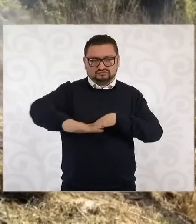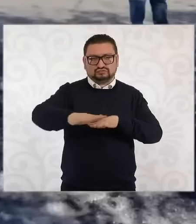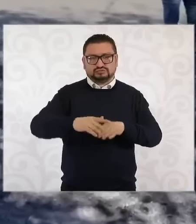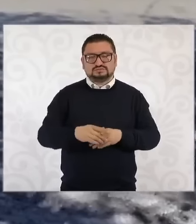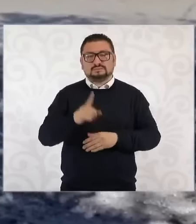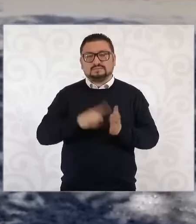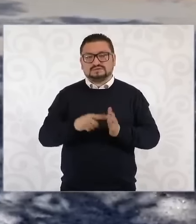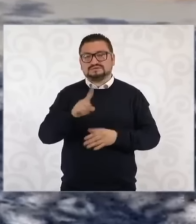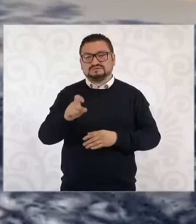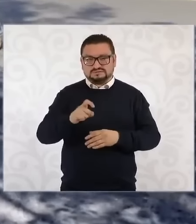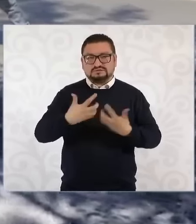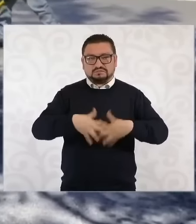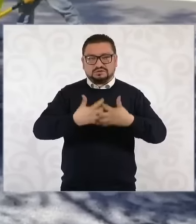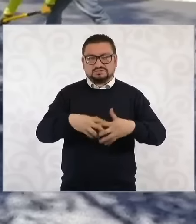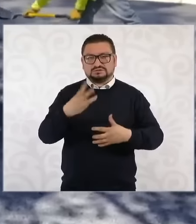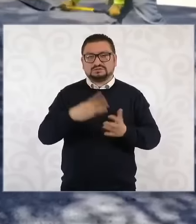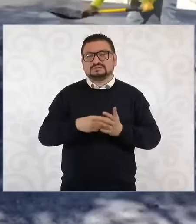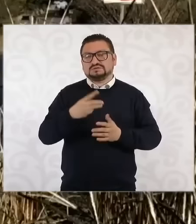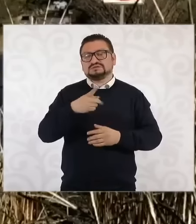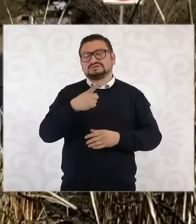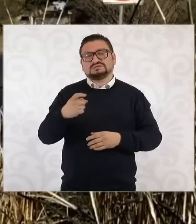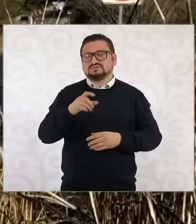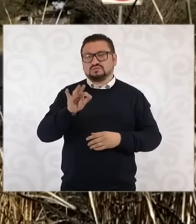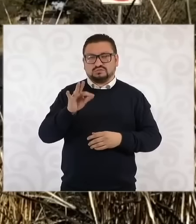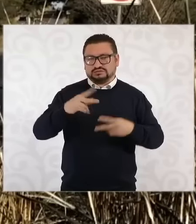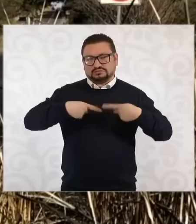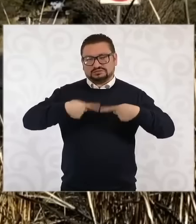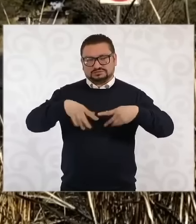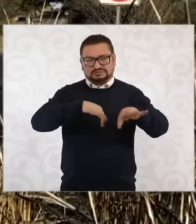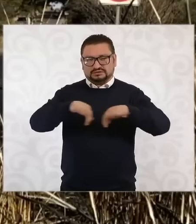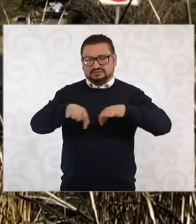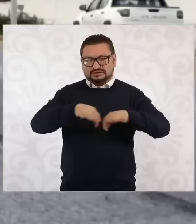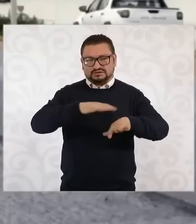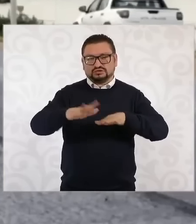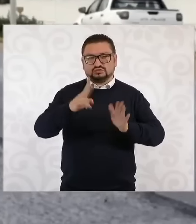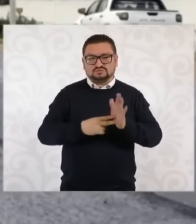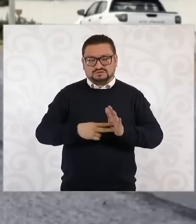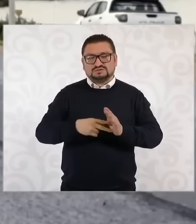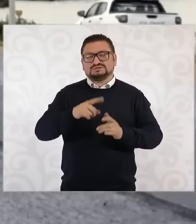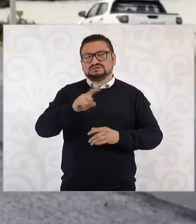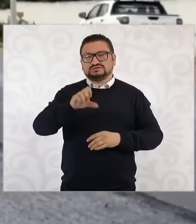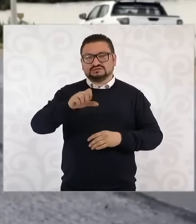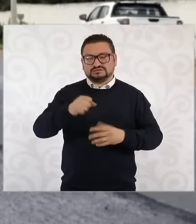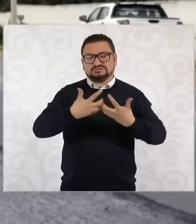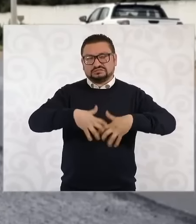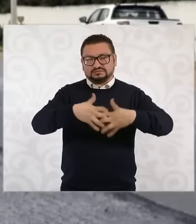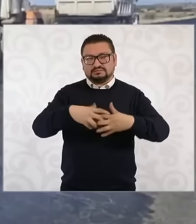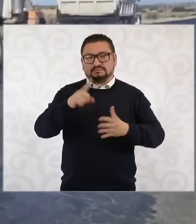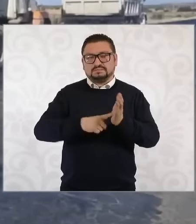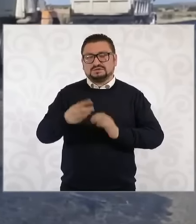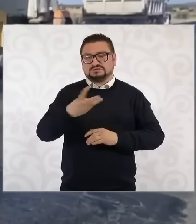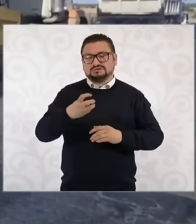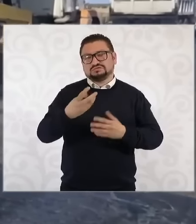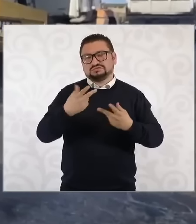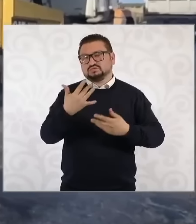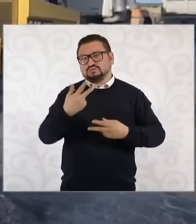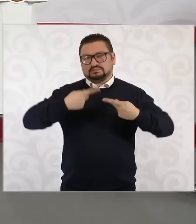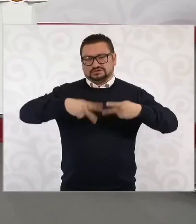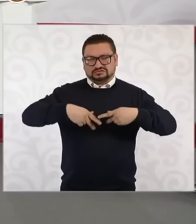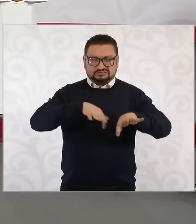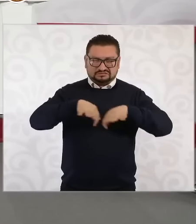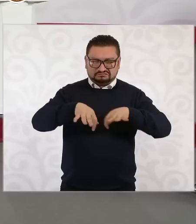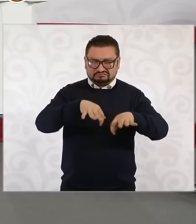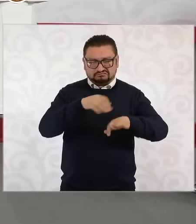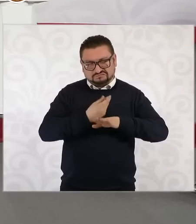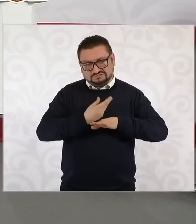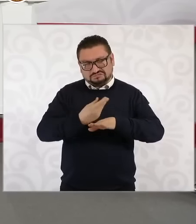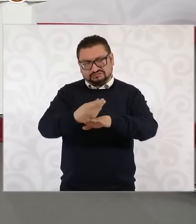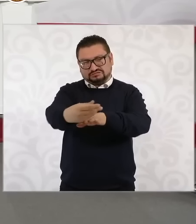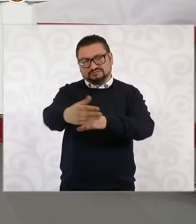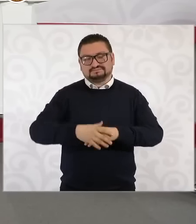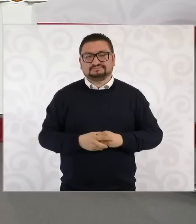máquinas y 3140 trabajadores. En megabachetón hay 2176 máquinas y 1350 trabajadores. La siguiente,